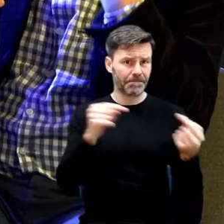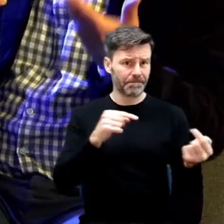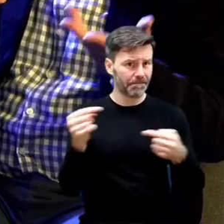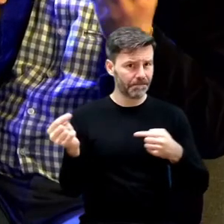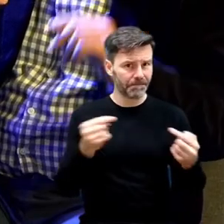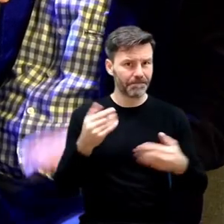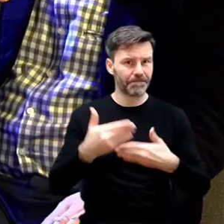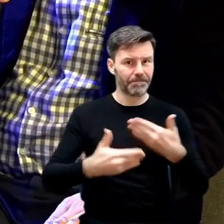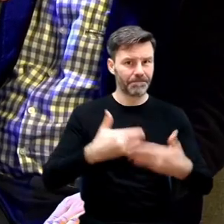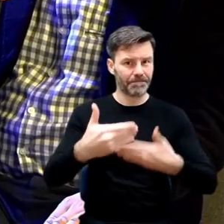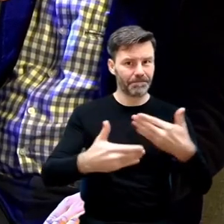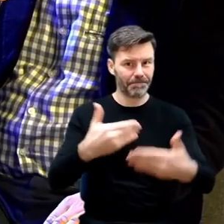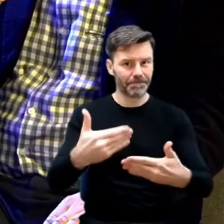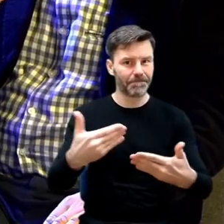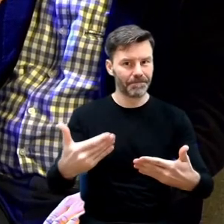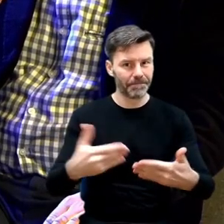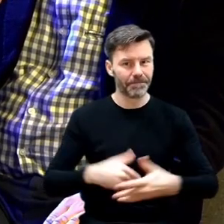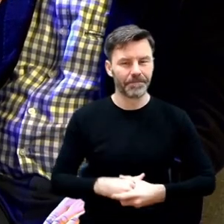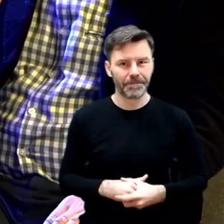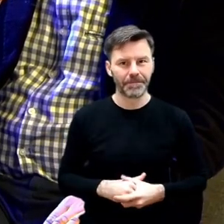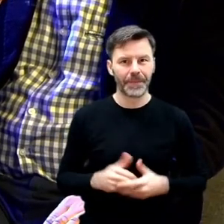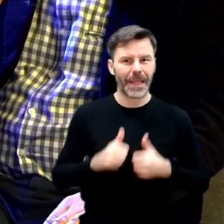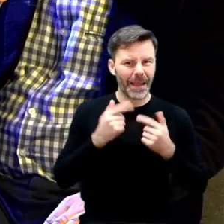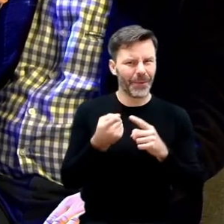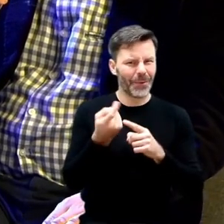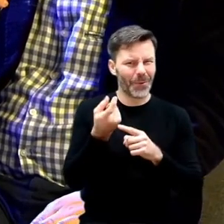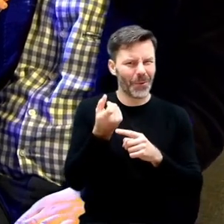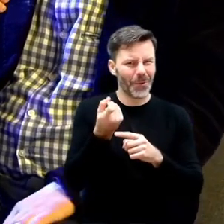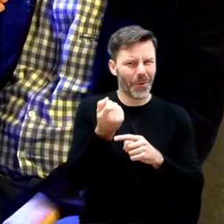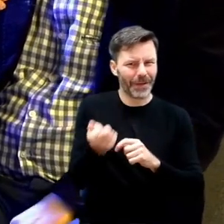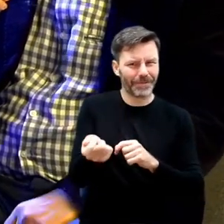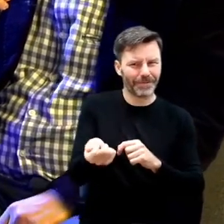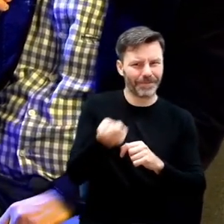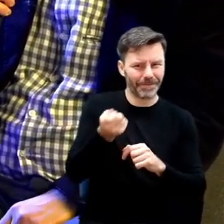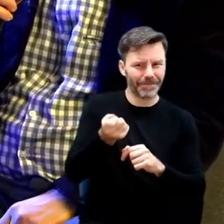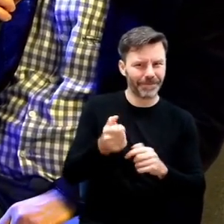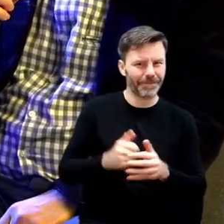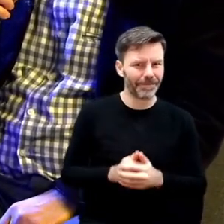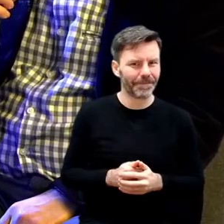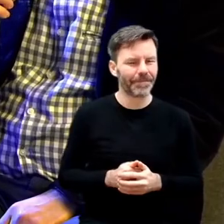ale żeby zagaić tutaj do Pani Profesor Iwany Sagan pierwsze pytanie.